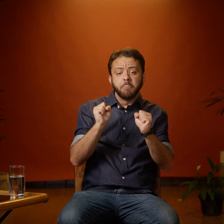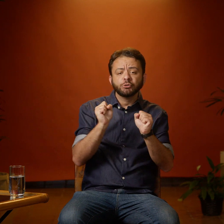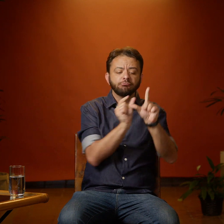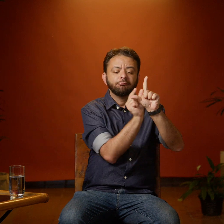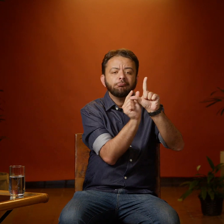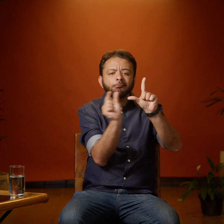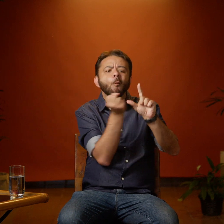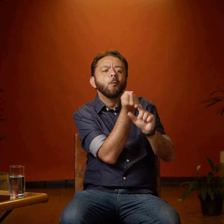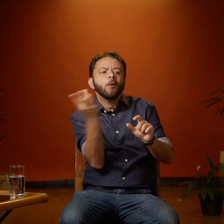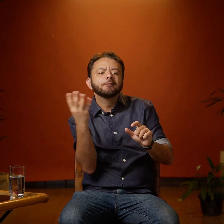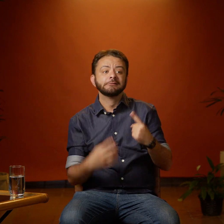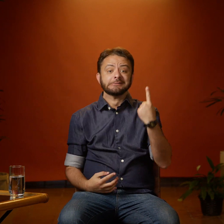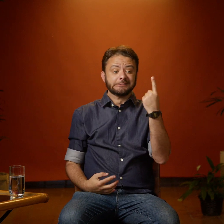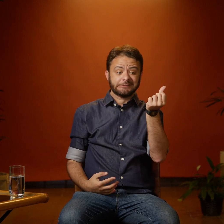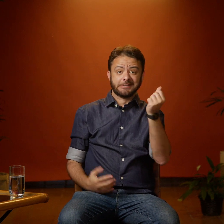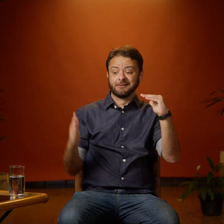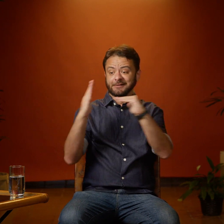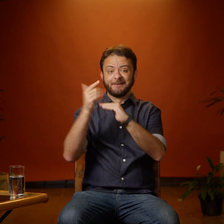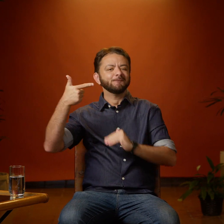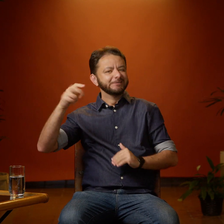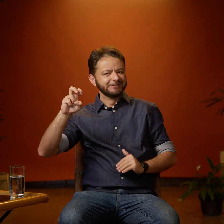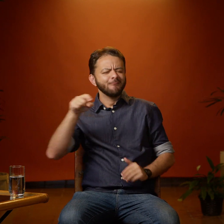confortavelmente uma produção audiovisual sendo elas: